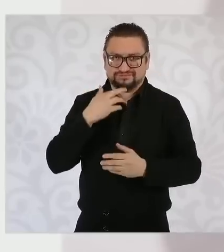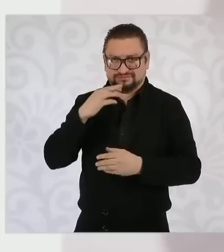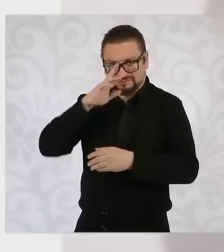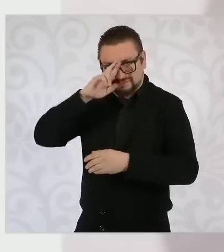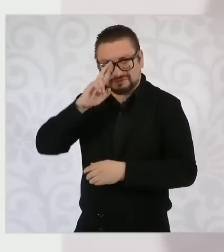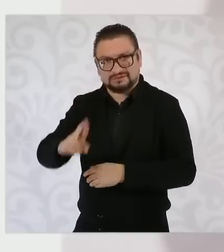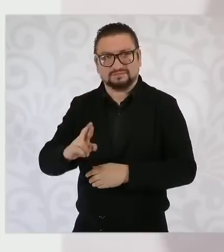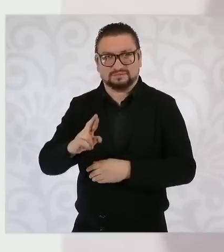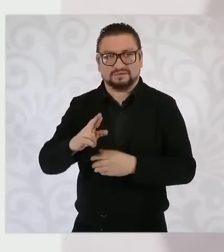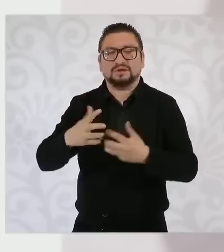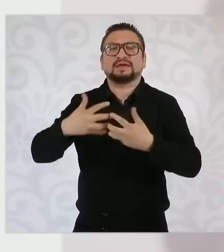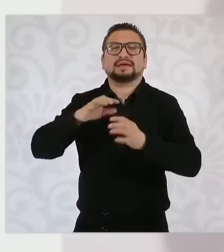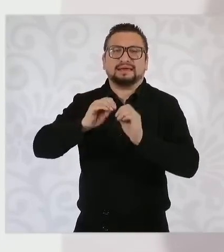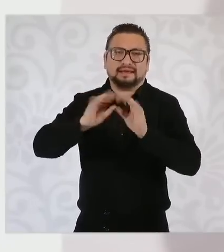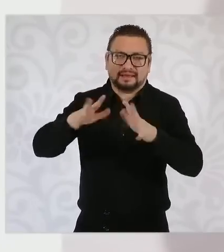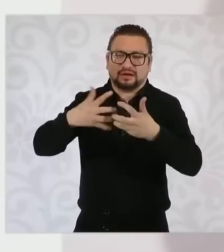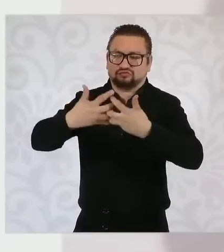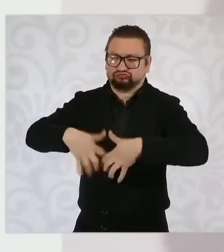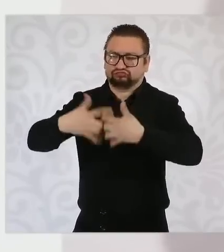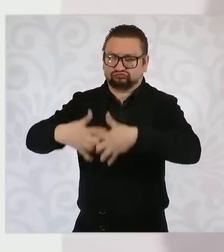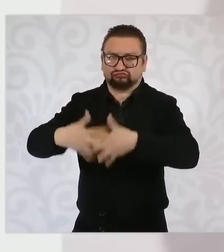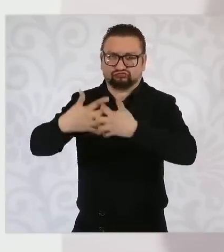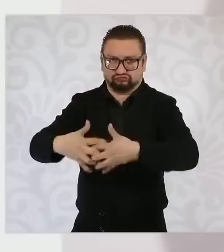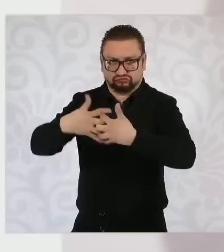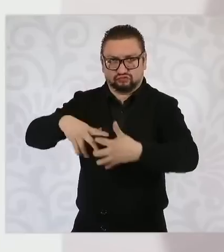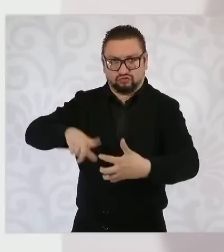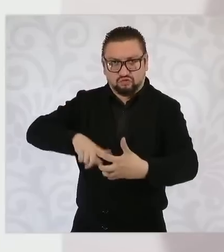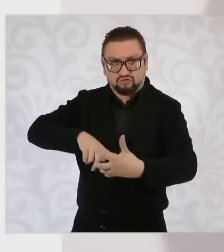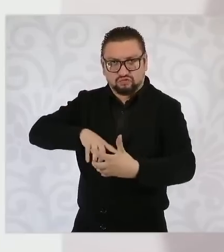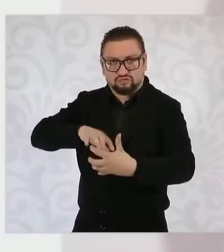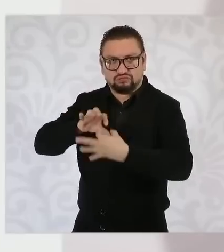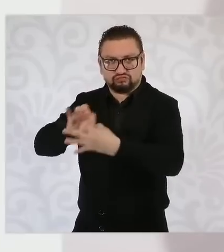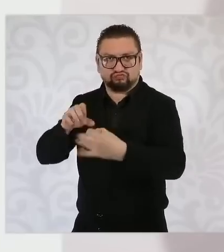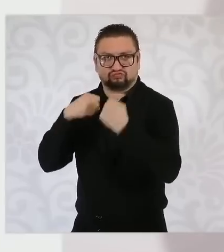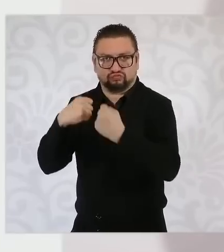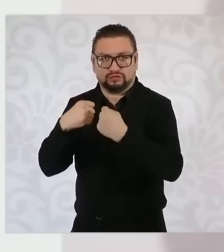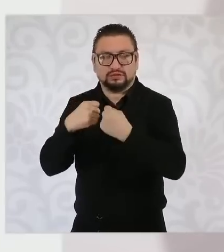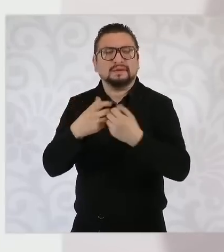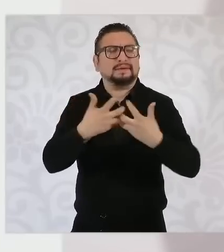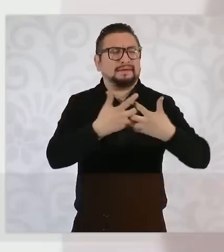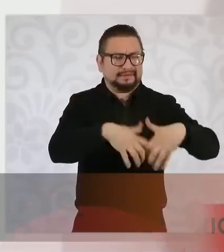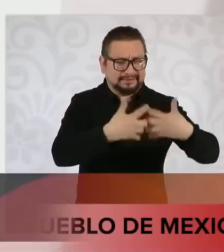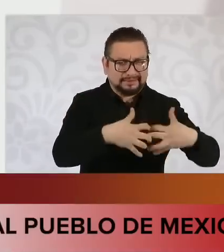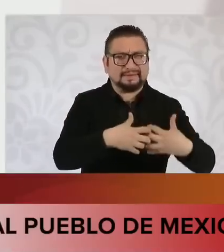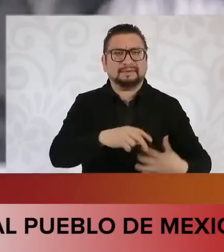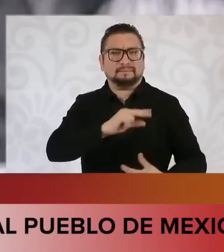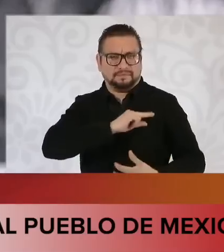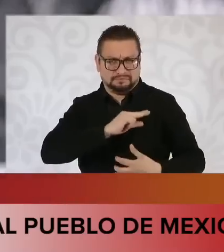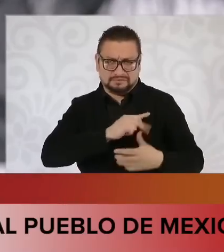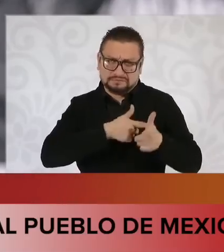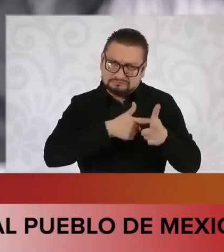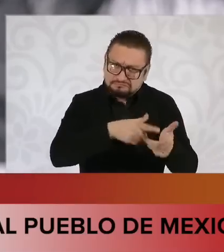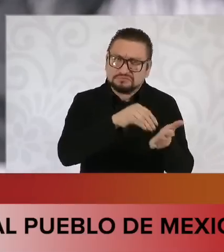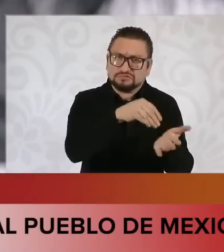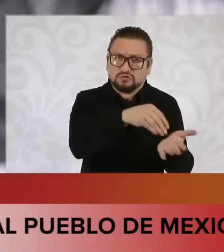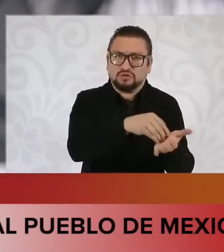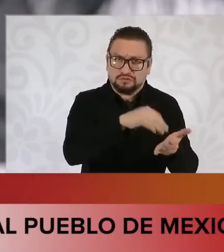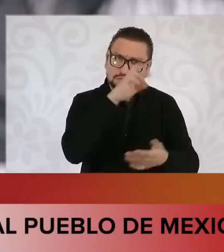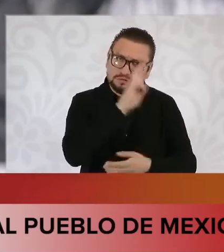producción privada pero se fortalecen las empresas públicas es algo muy importante trascendente